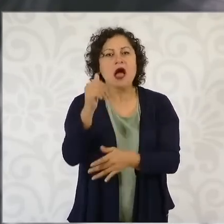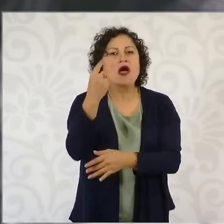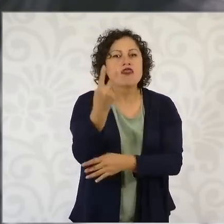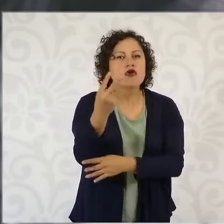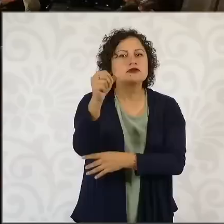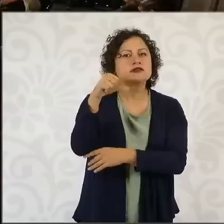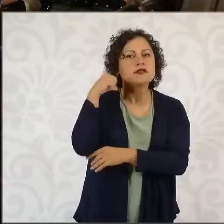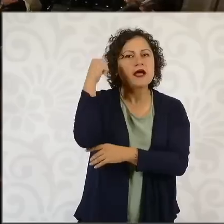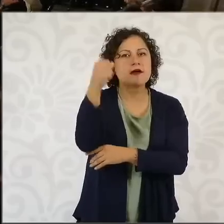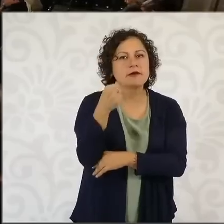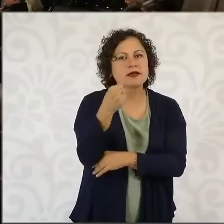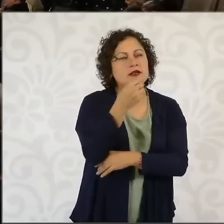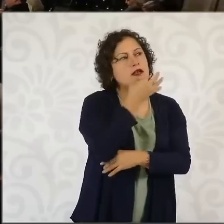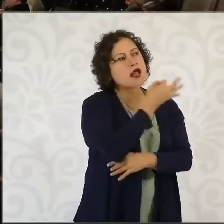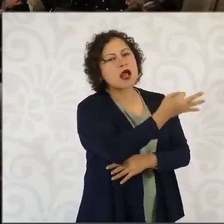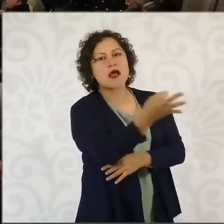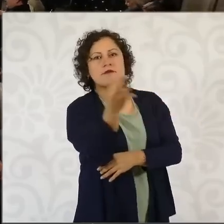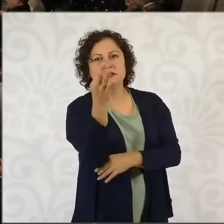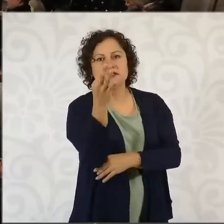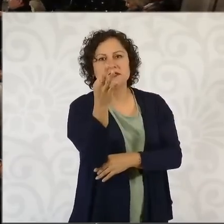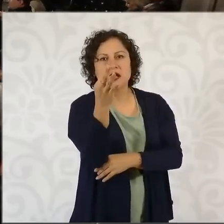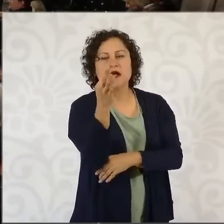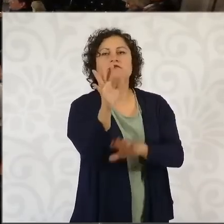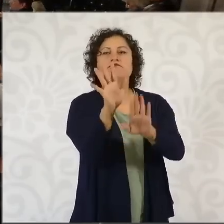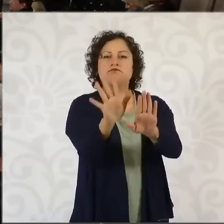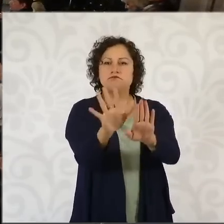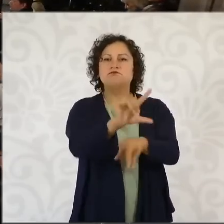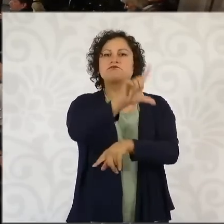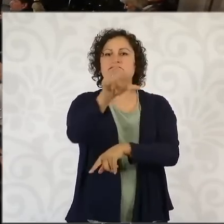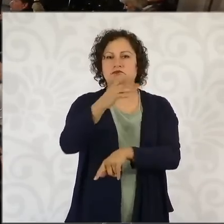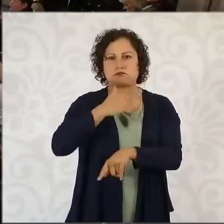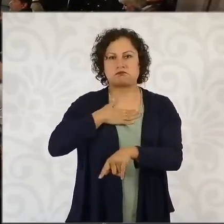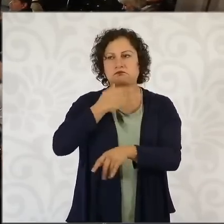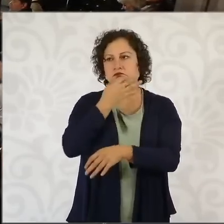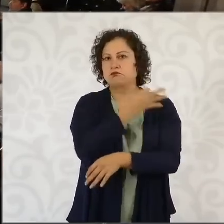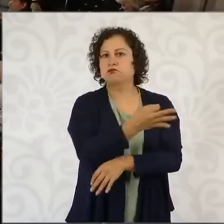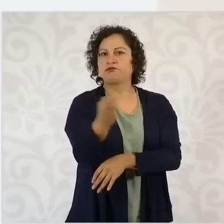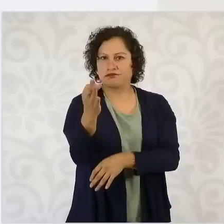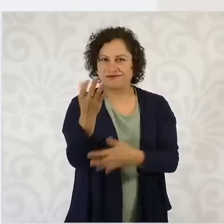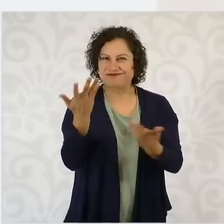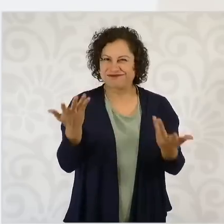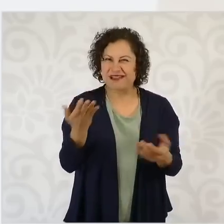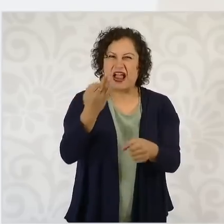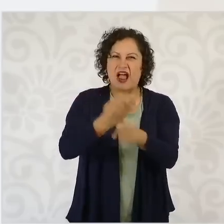tiene caso anunciar hoy uno después otro sino realmente a partir del paquete que